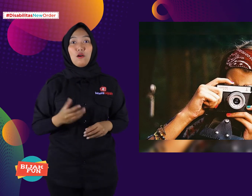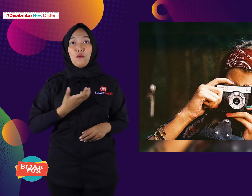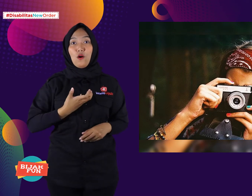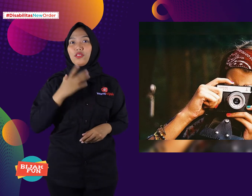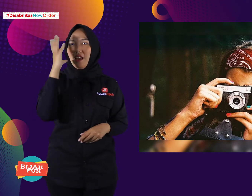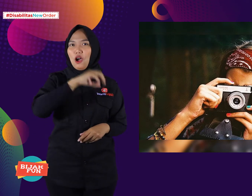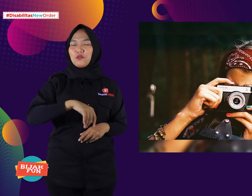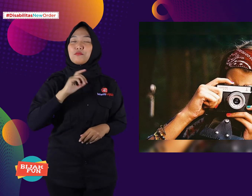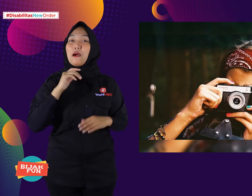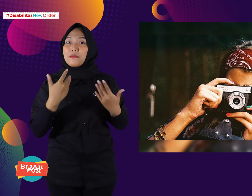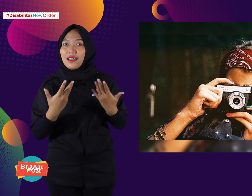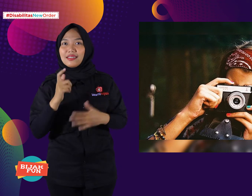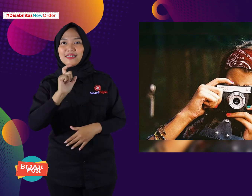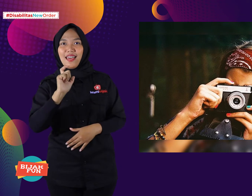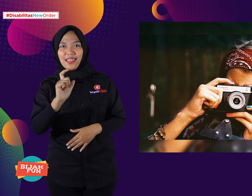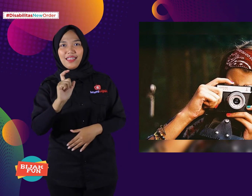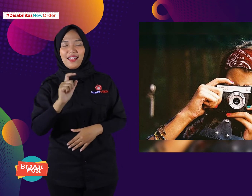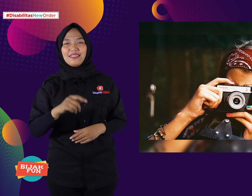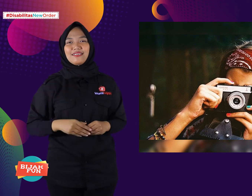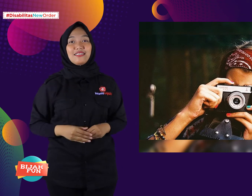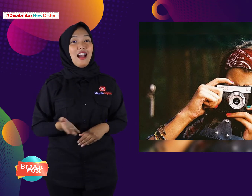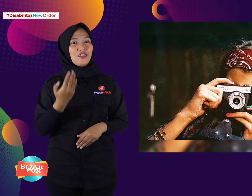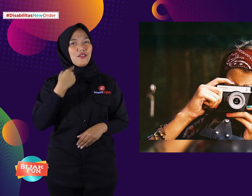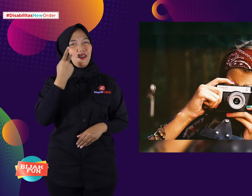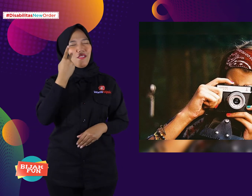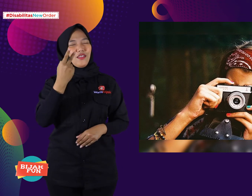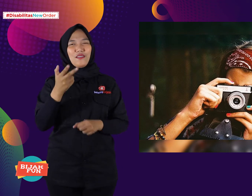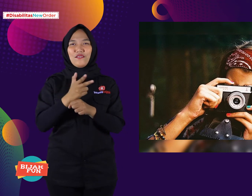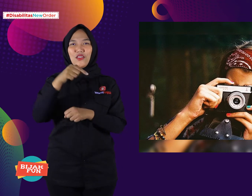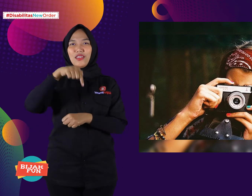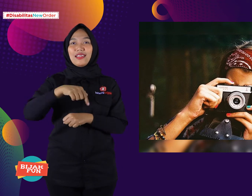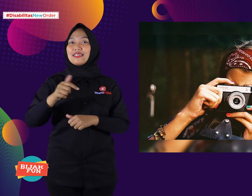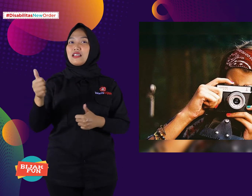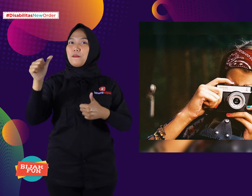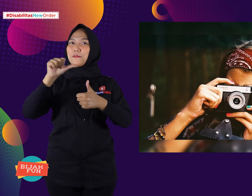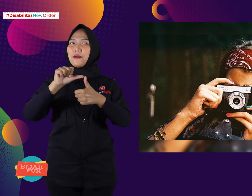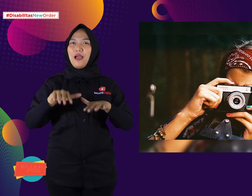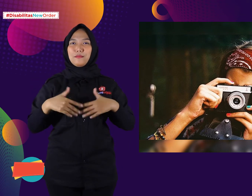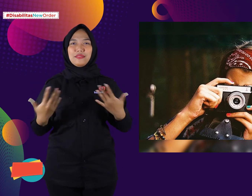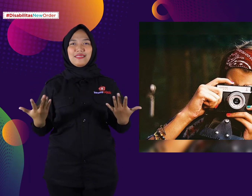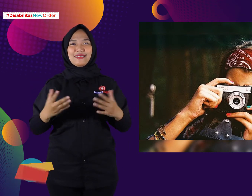Mau tahu bagaimana caranya? Yuk nonton video ini sampai habis.